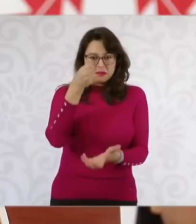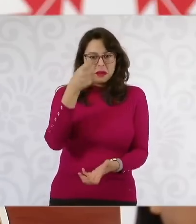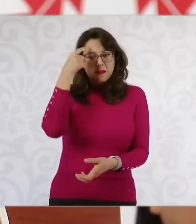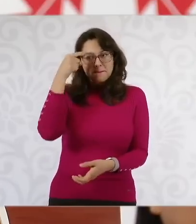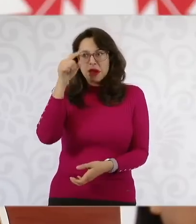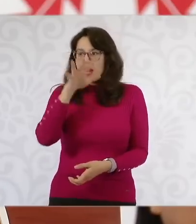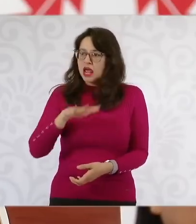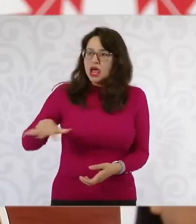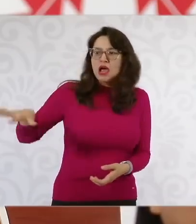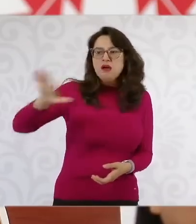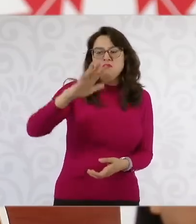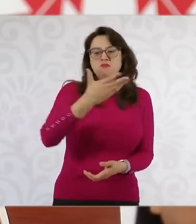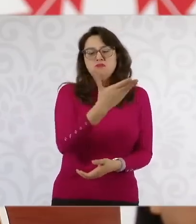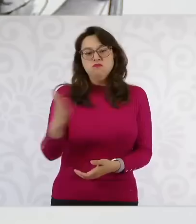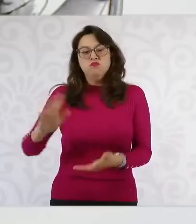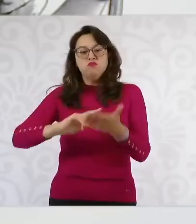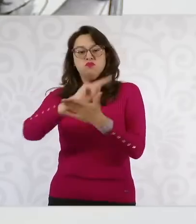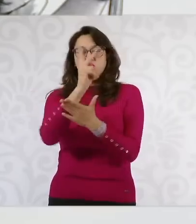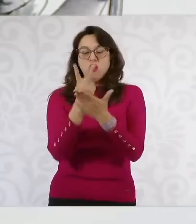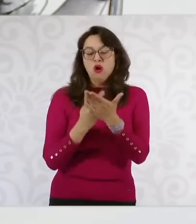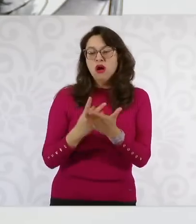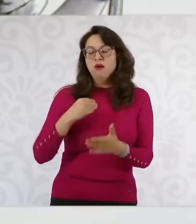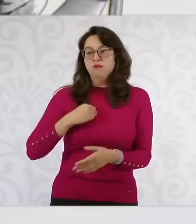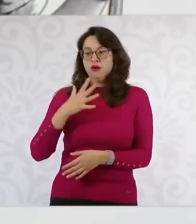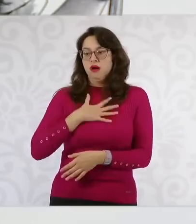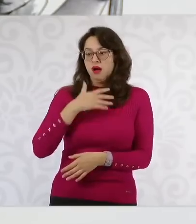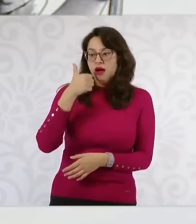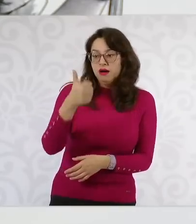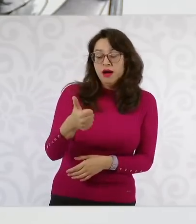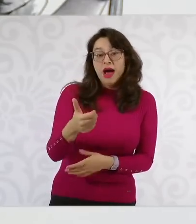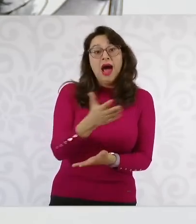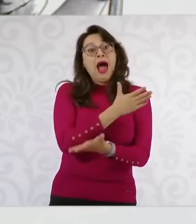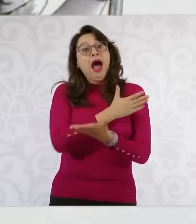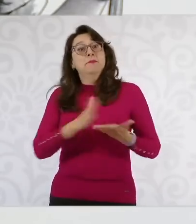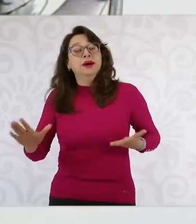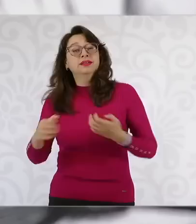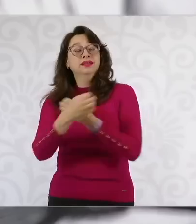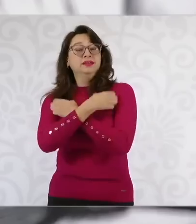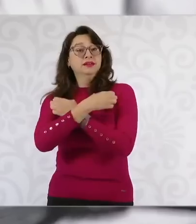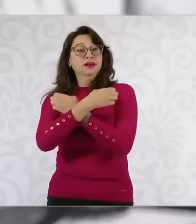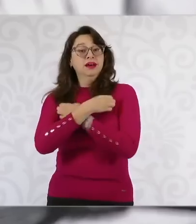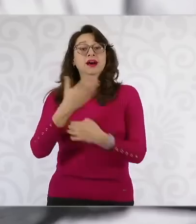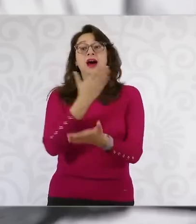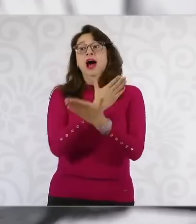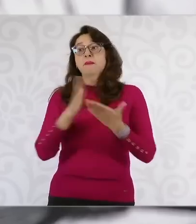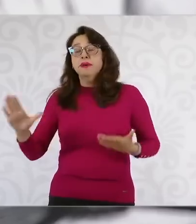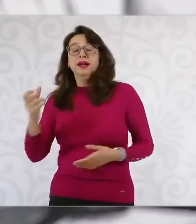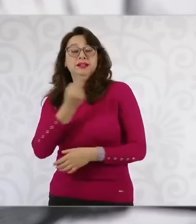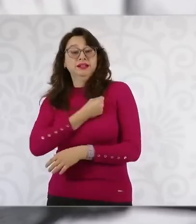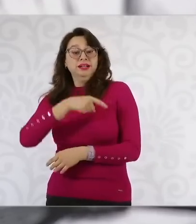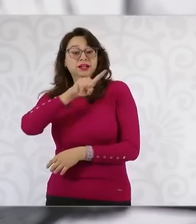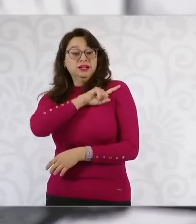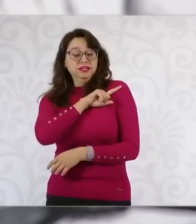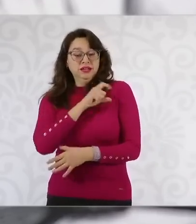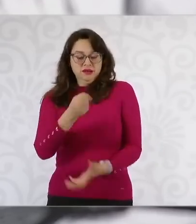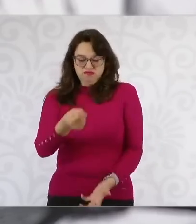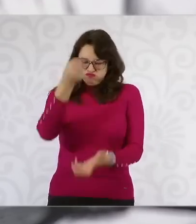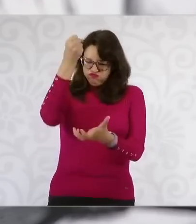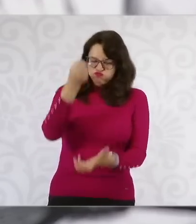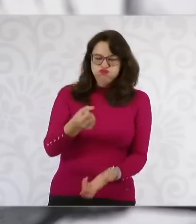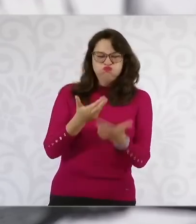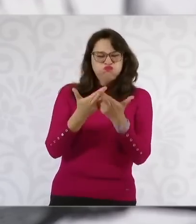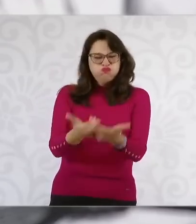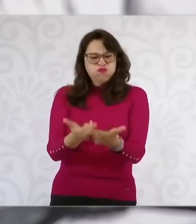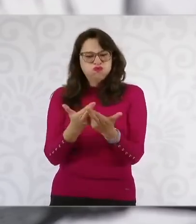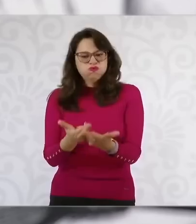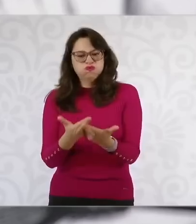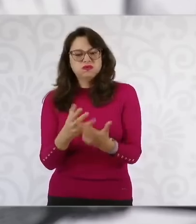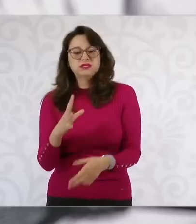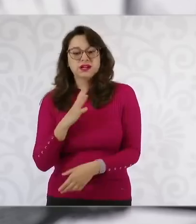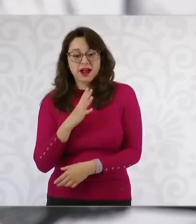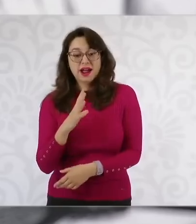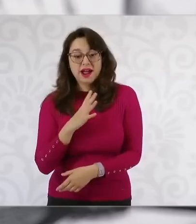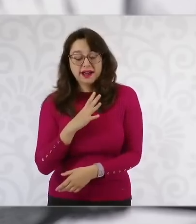derechos sociales sin contar educación y salud para nosotros es inversión fíjense